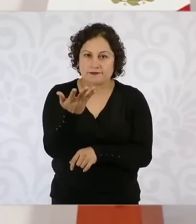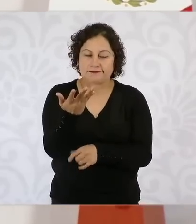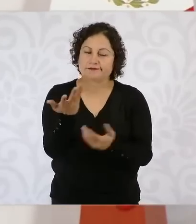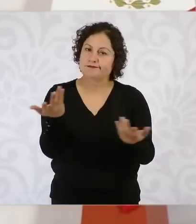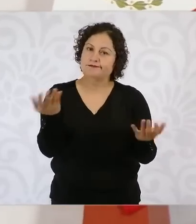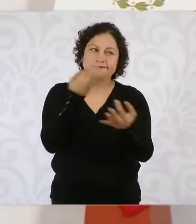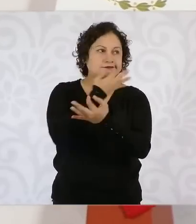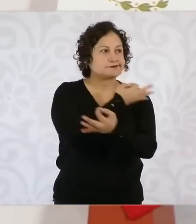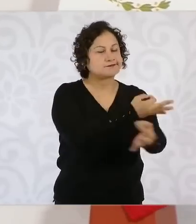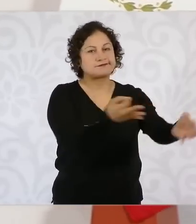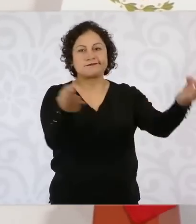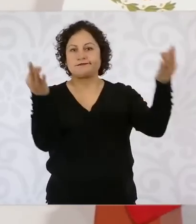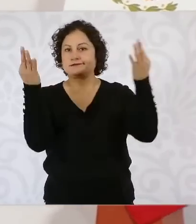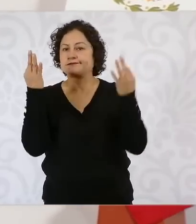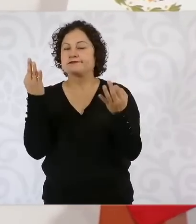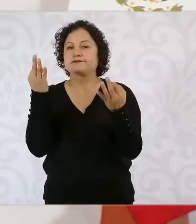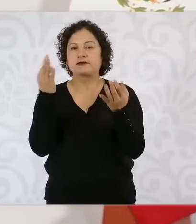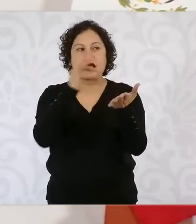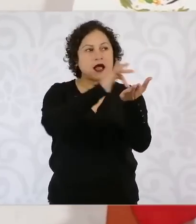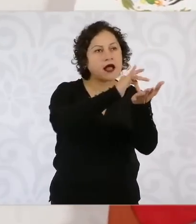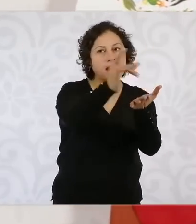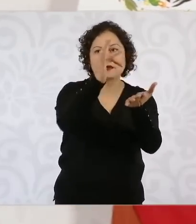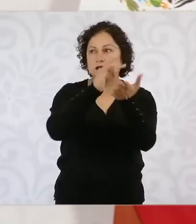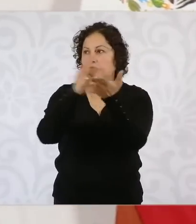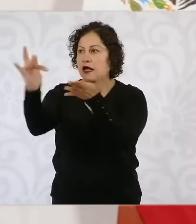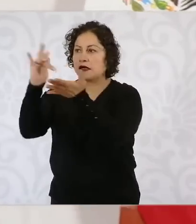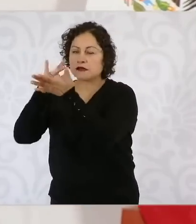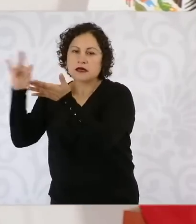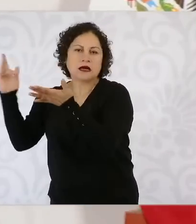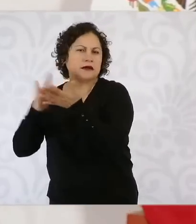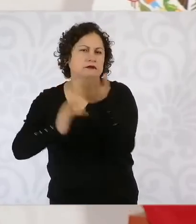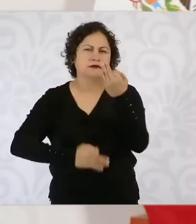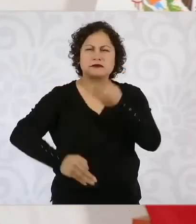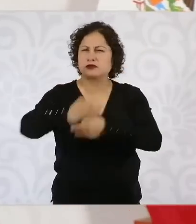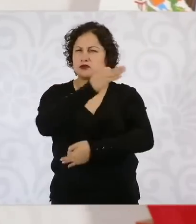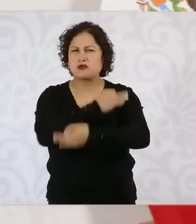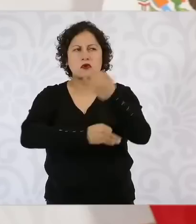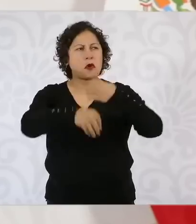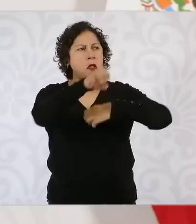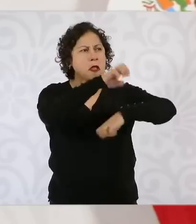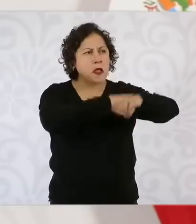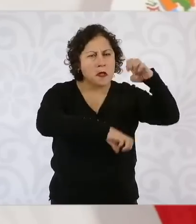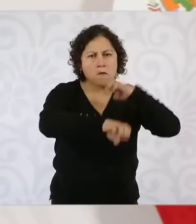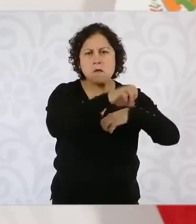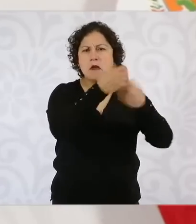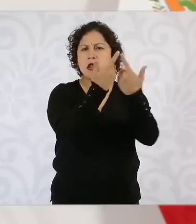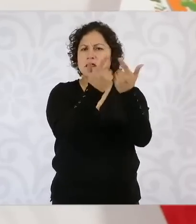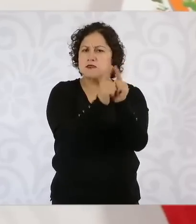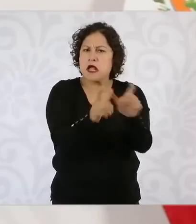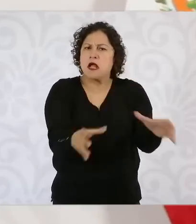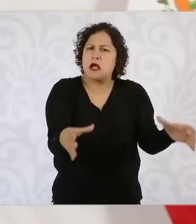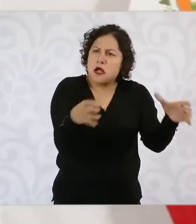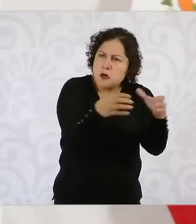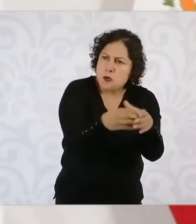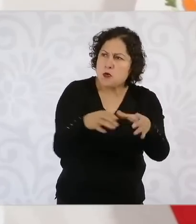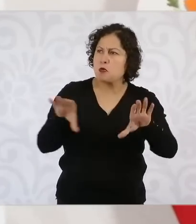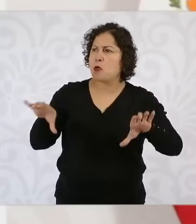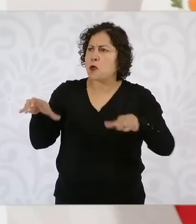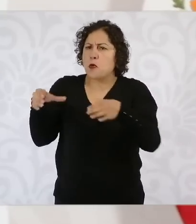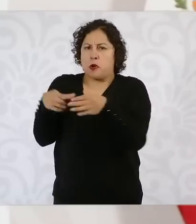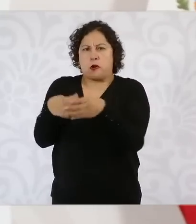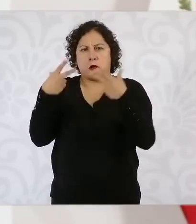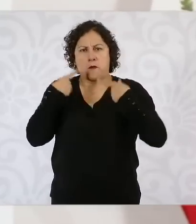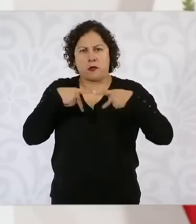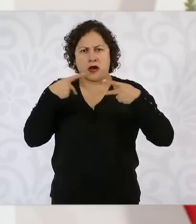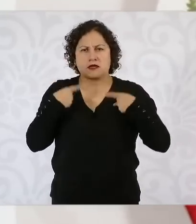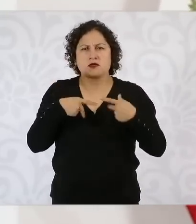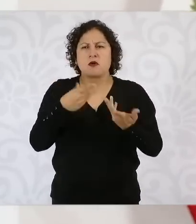empresas cámaras empresariales comunidades eh que salieron a la defensa de México Vamos a decirlo